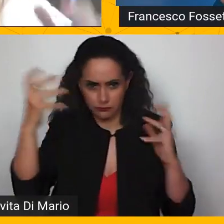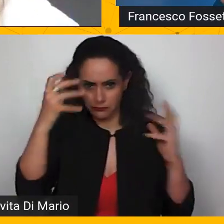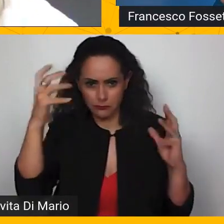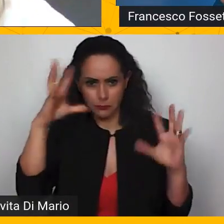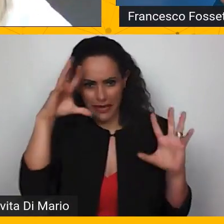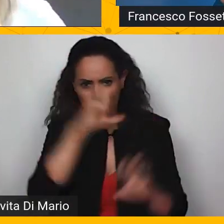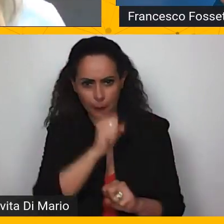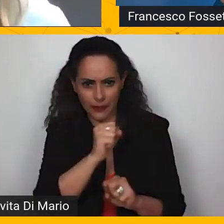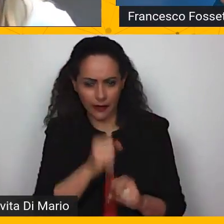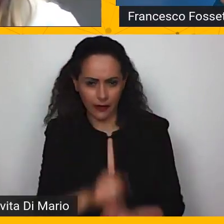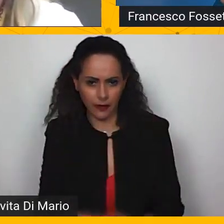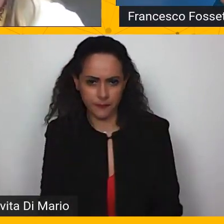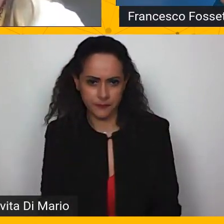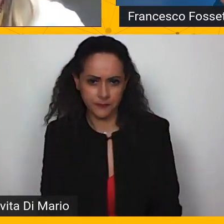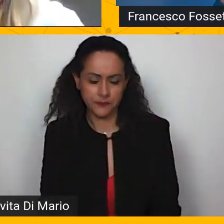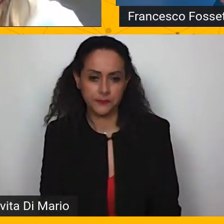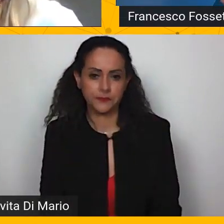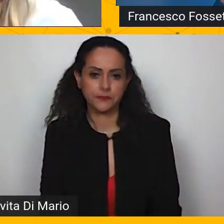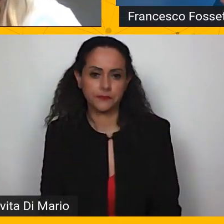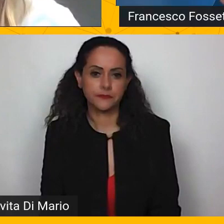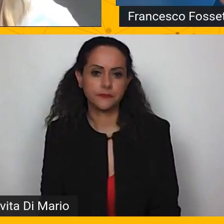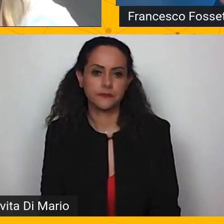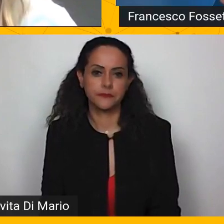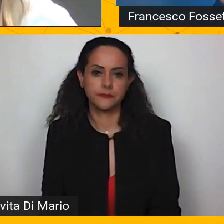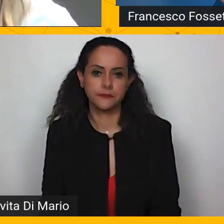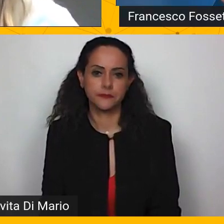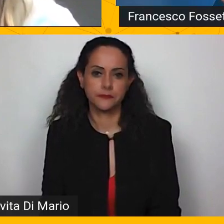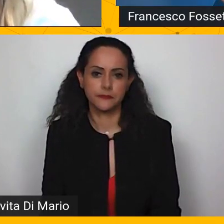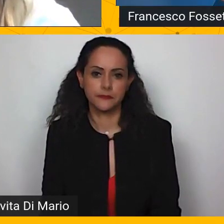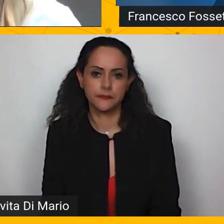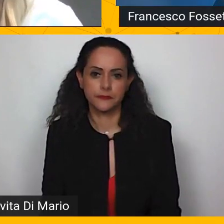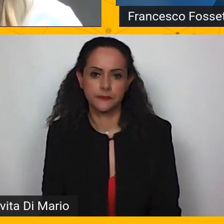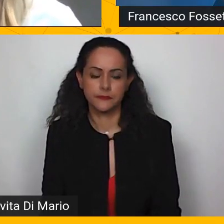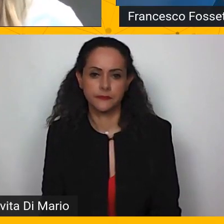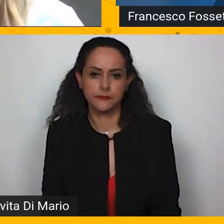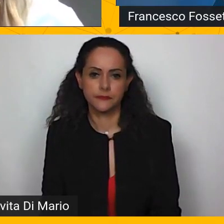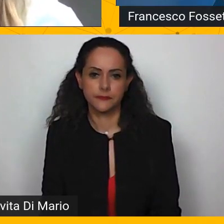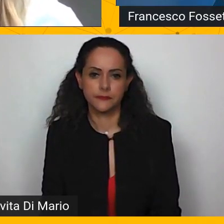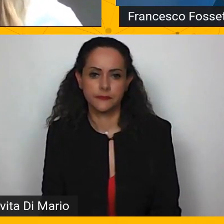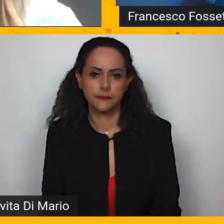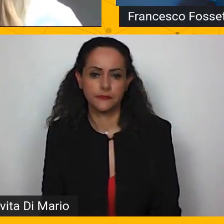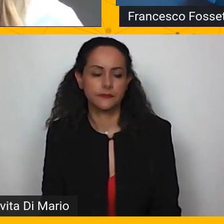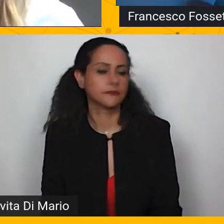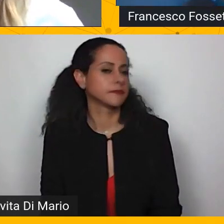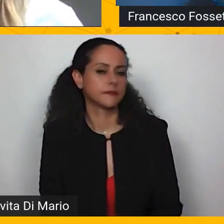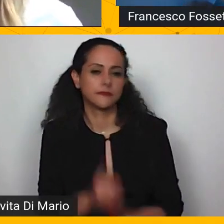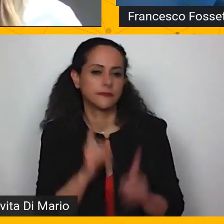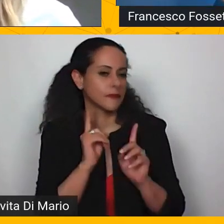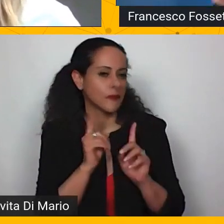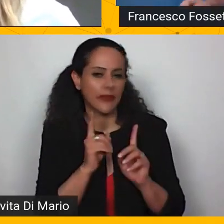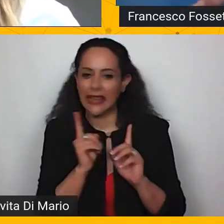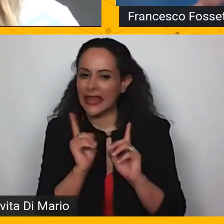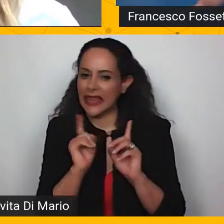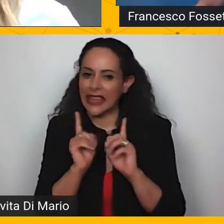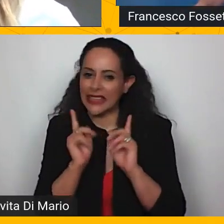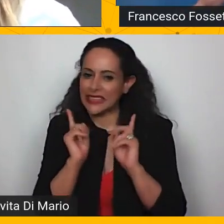così tanto per hm capire di cosa potremmo parlare? Eh in